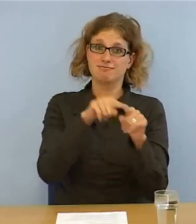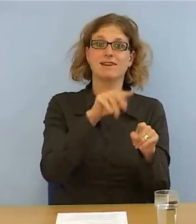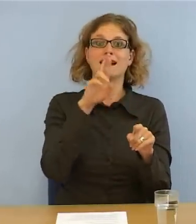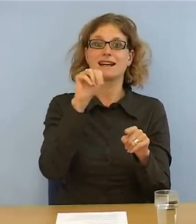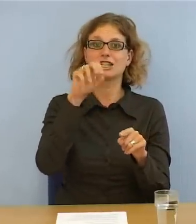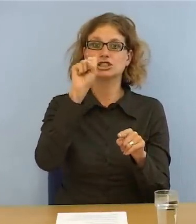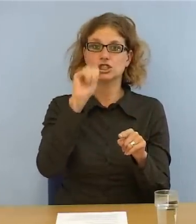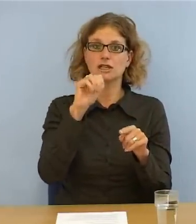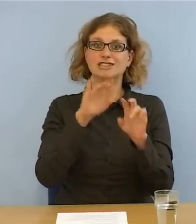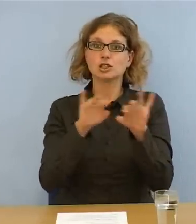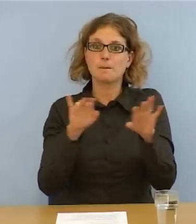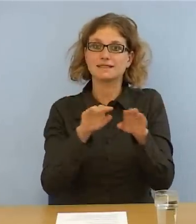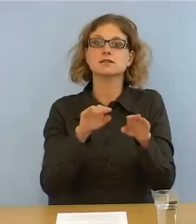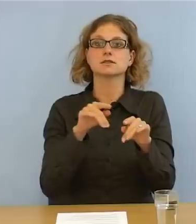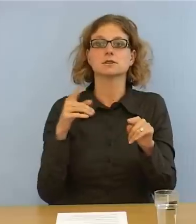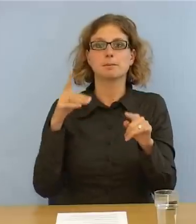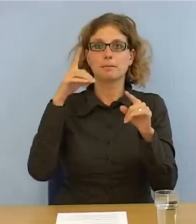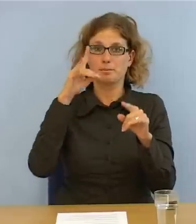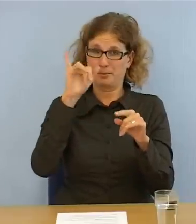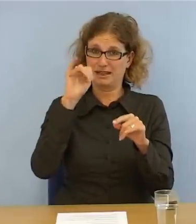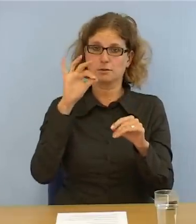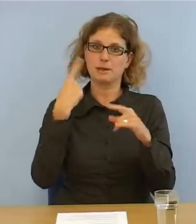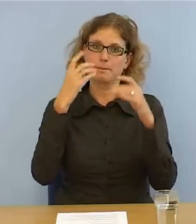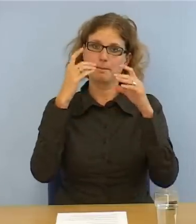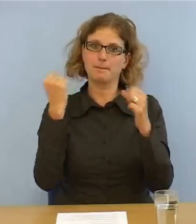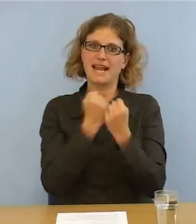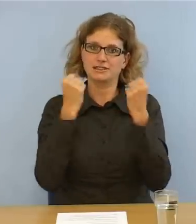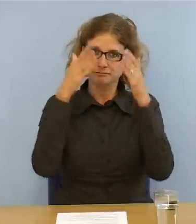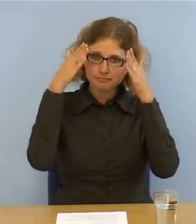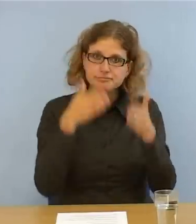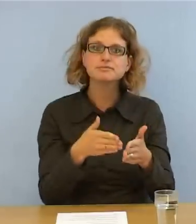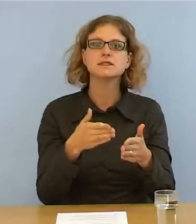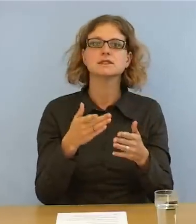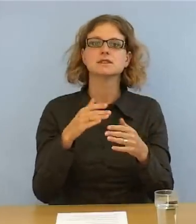Bij Rense Instruments houdt Piet zich bezig met de afwerking...